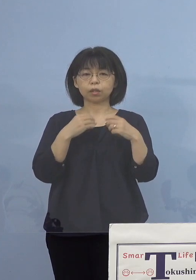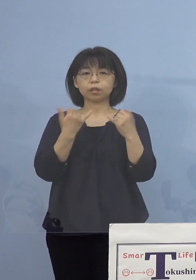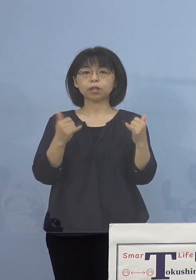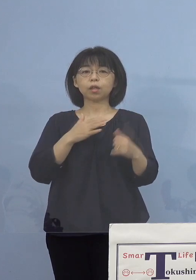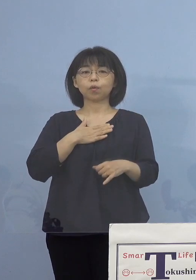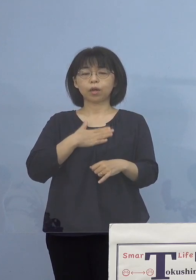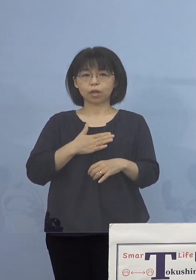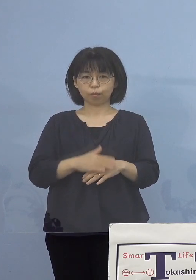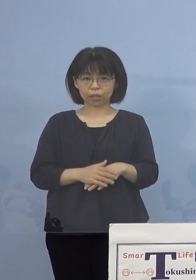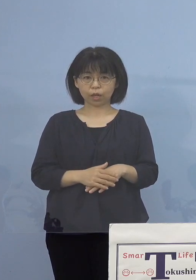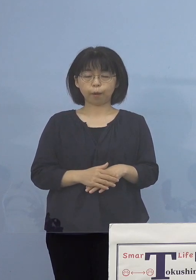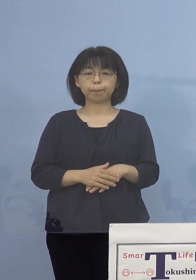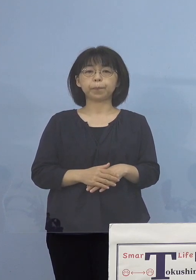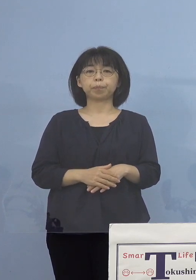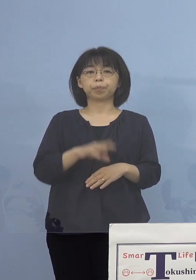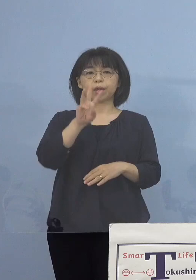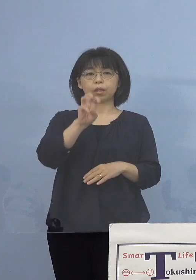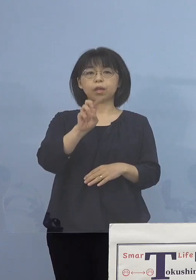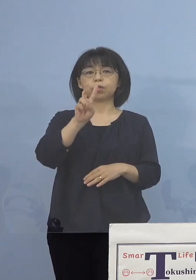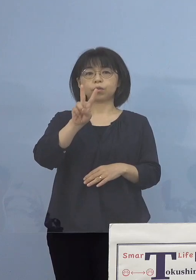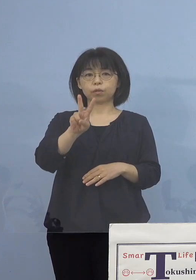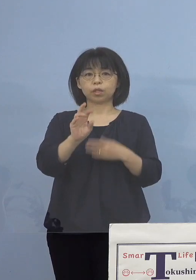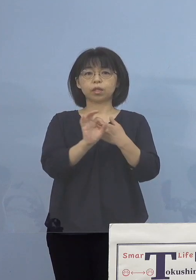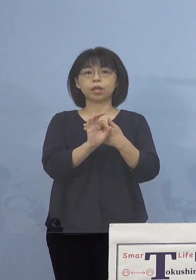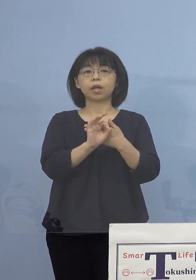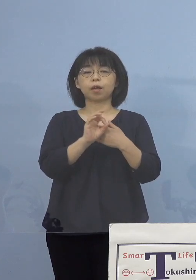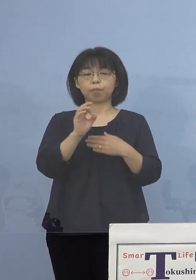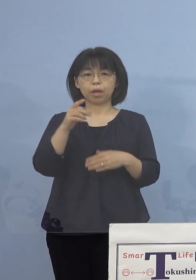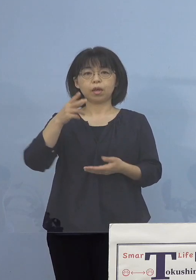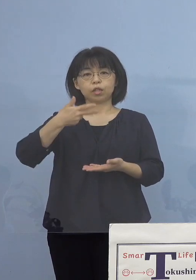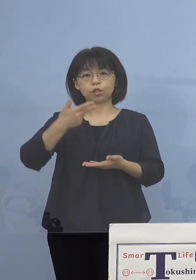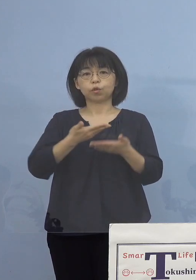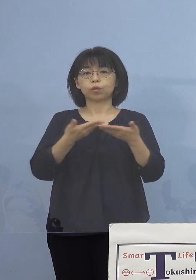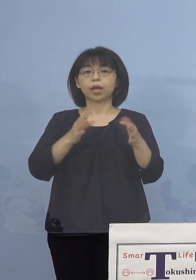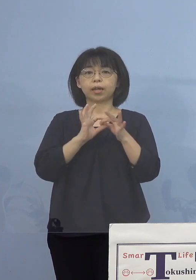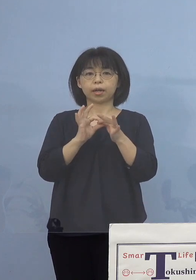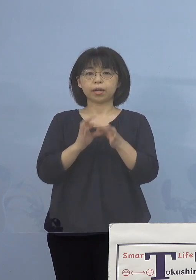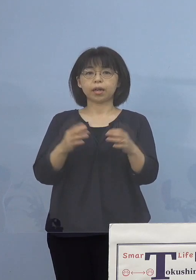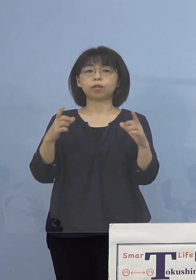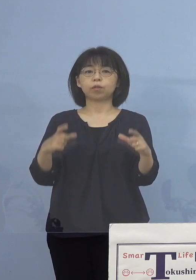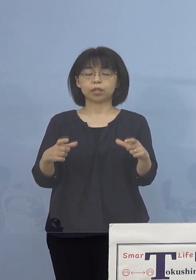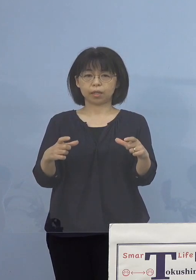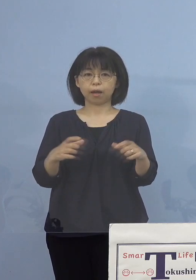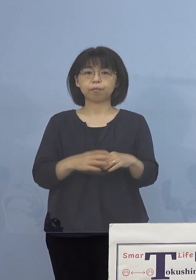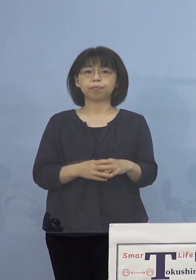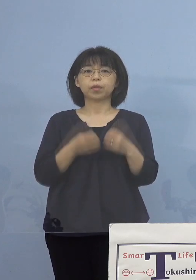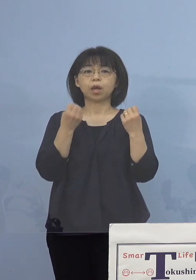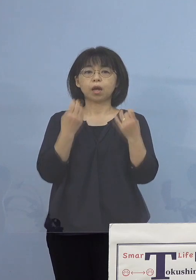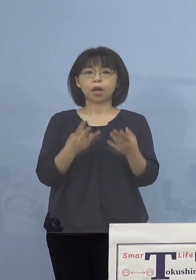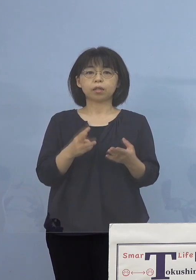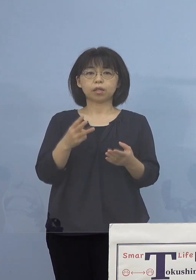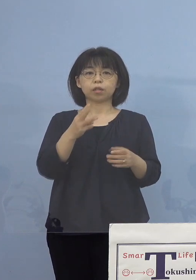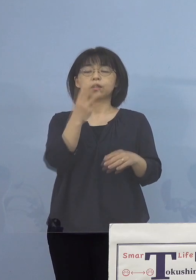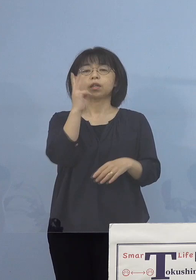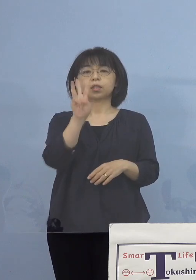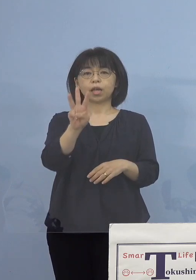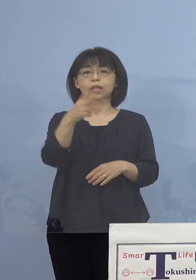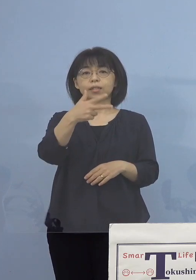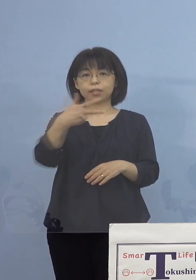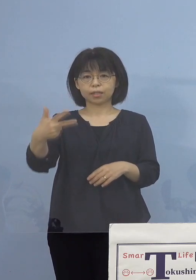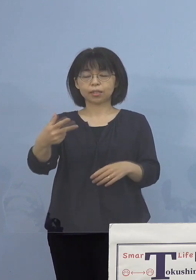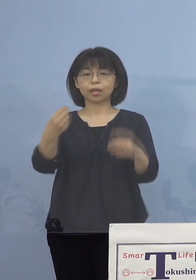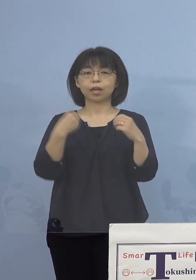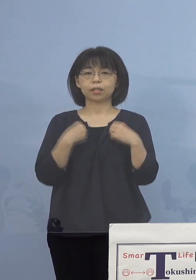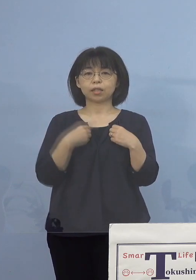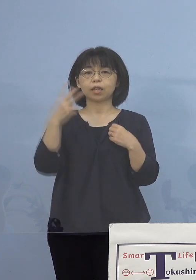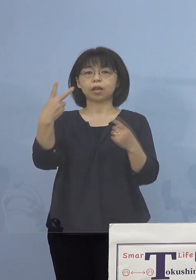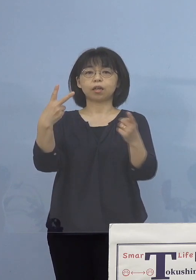まず、「32例目飲食店関連クラスター」について 新たに3次感染2名の陽性が確認されました